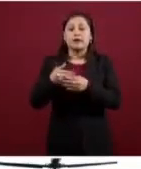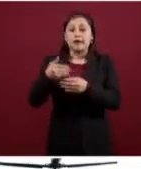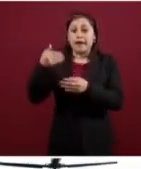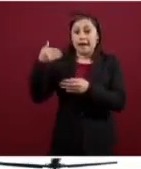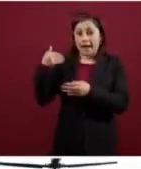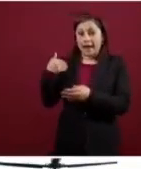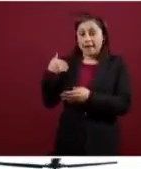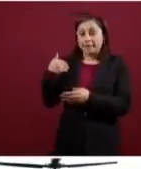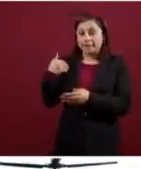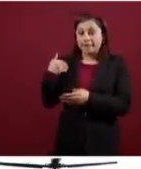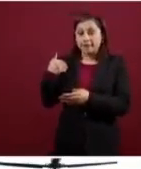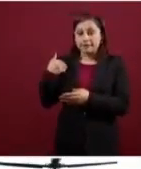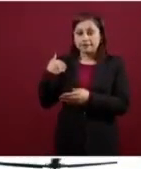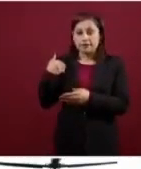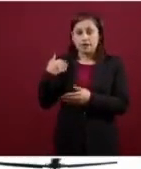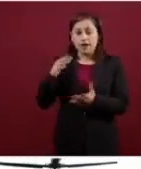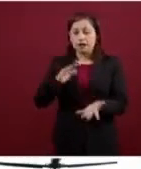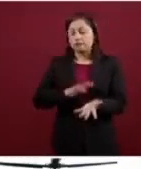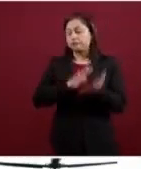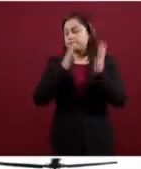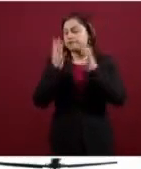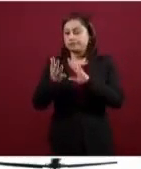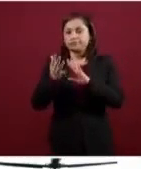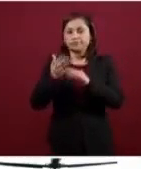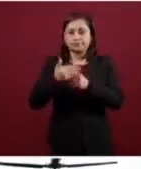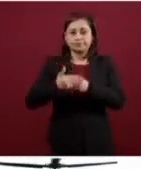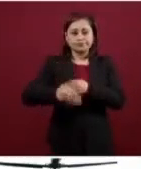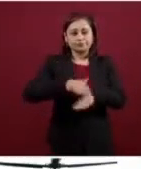previo a que se desarrollara lo que ya mencioné?